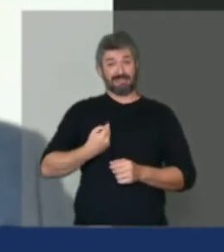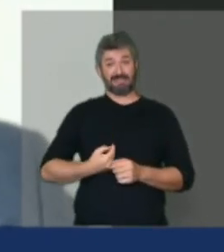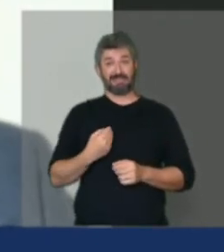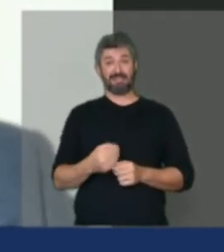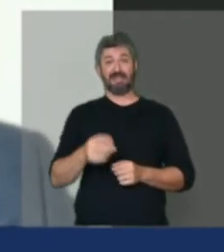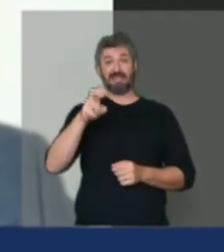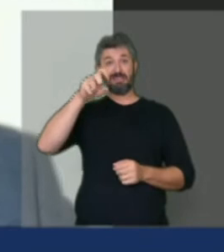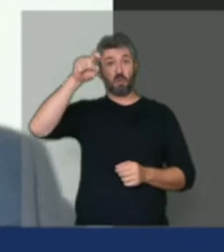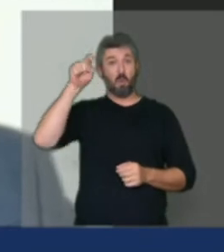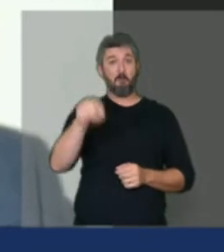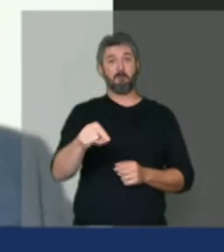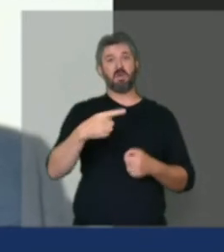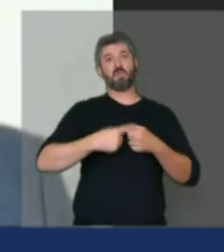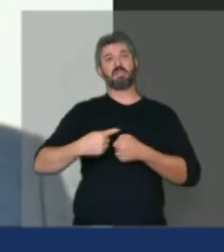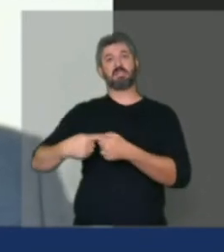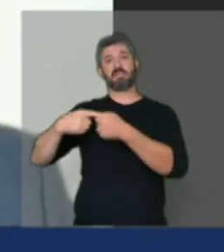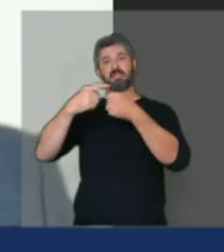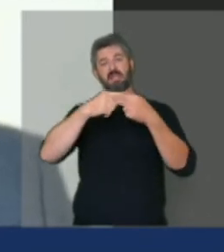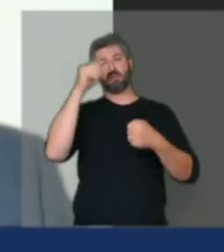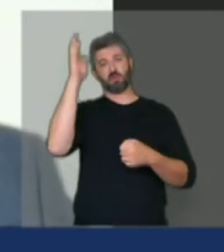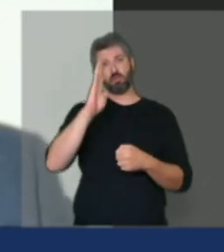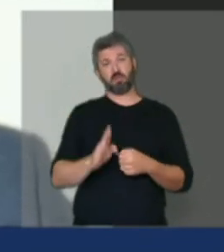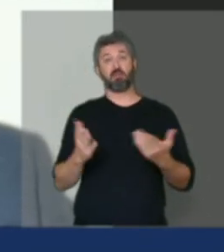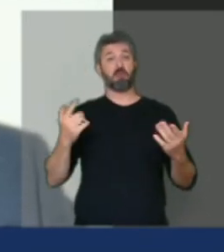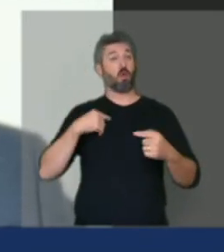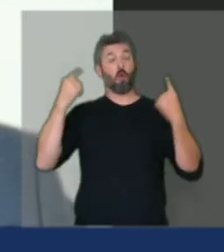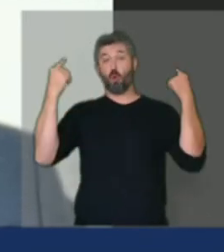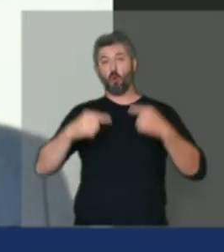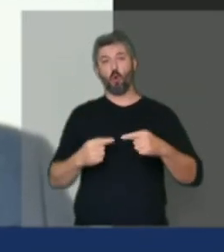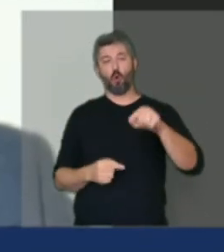CONTRÁRIO AO PL QUE PROPÕE A PRIVATIZAÇÃO DOS CORREIOS.